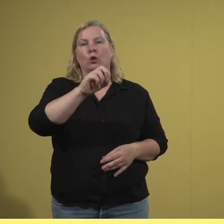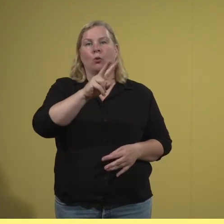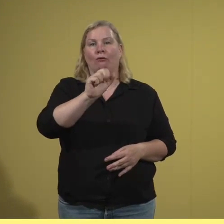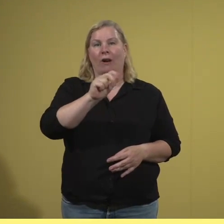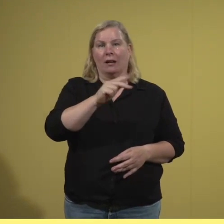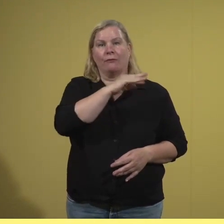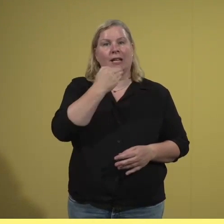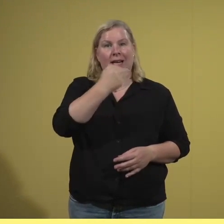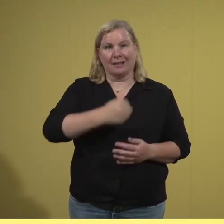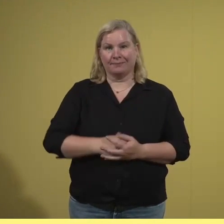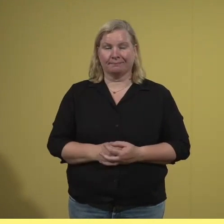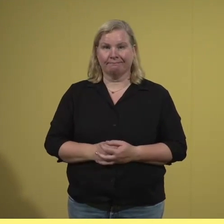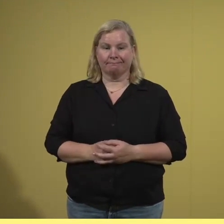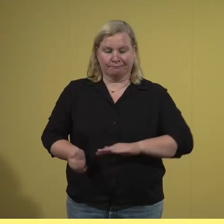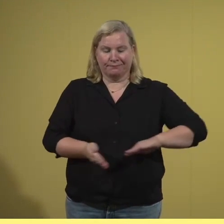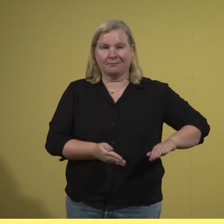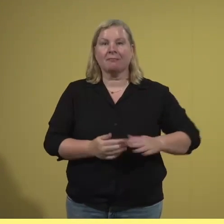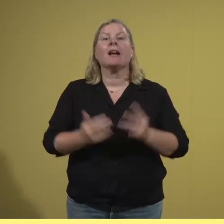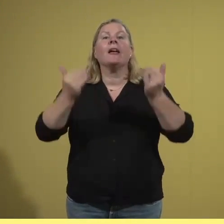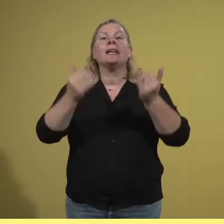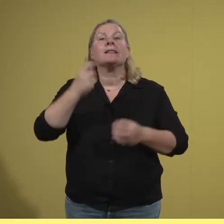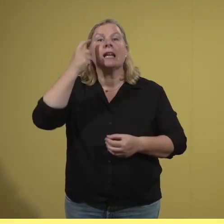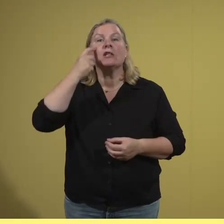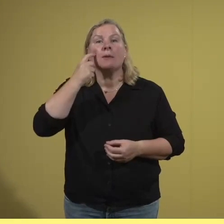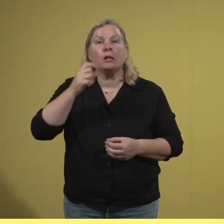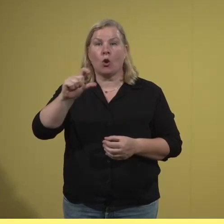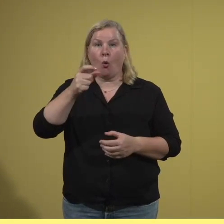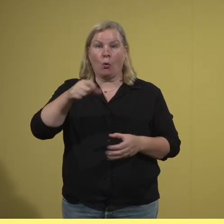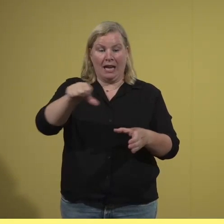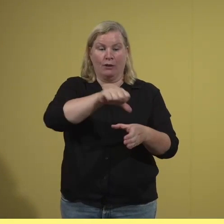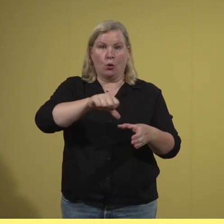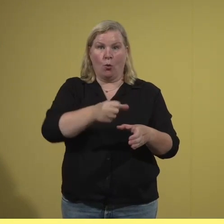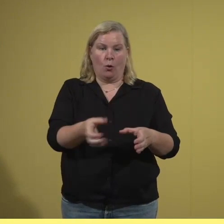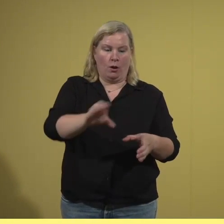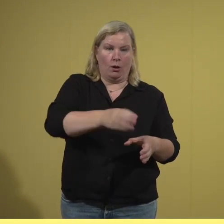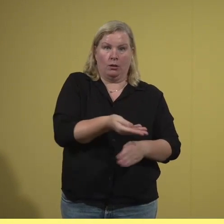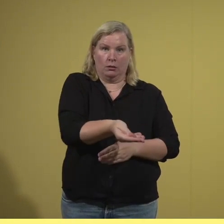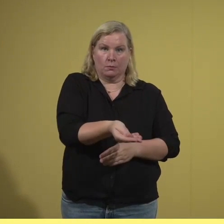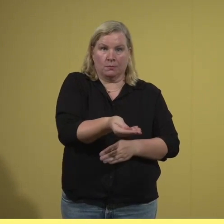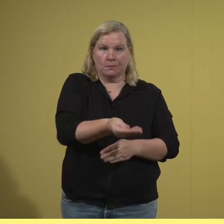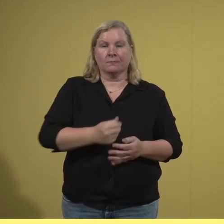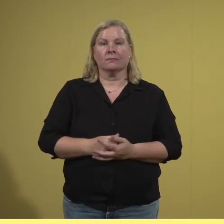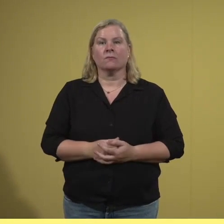Ich werde schon mal die Zwiebeln in ein bisschen Olivenöl anbraten. Weil, wie gesagt, wenn die Paprika reinkommt,